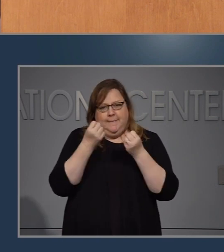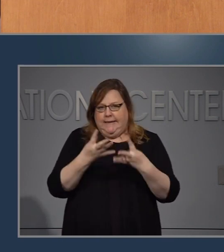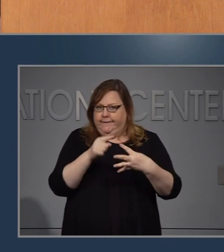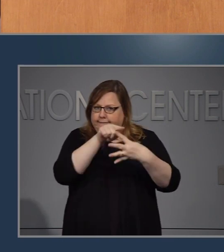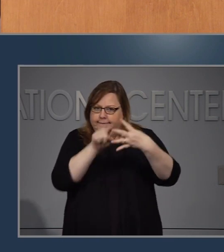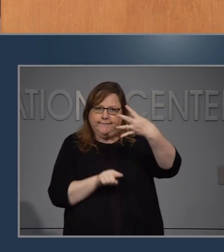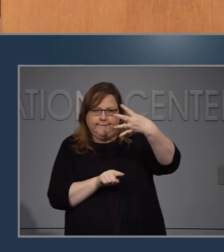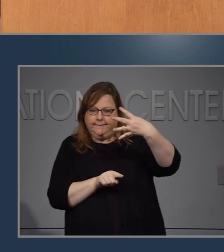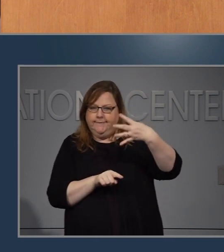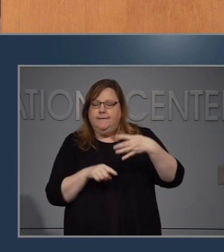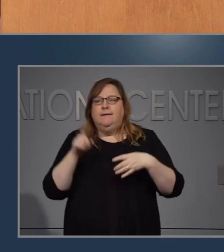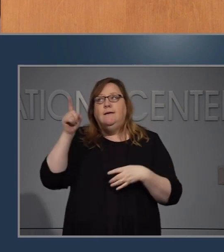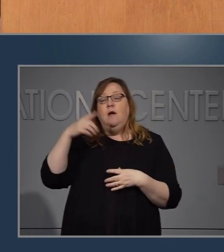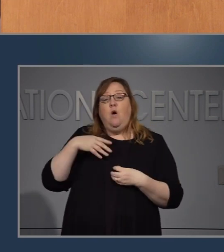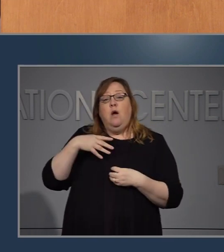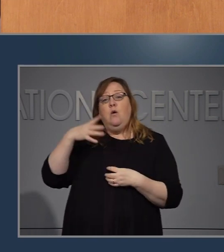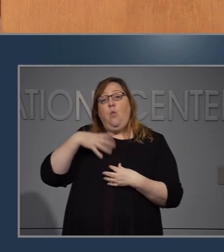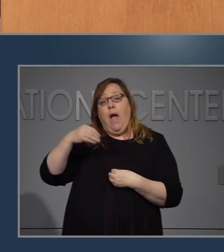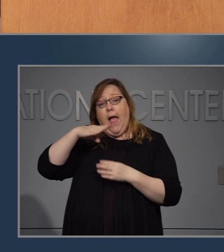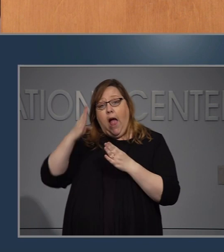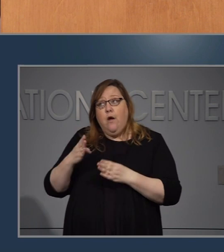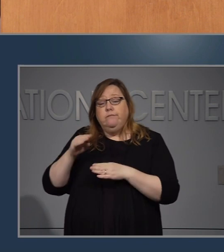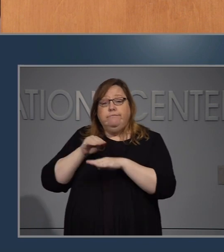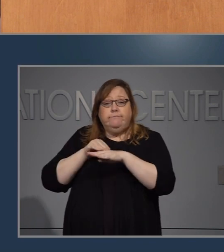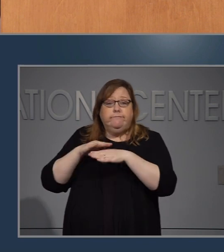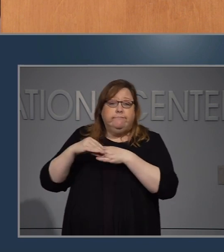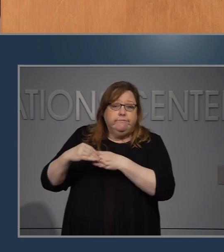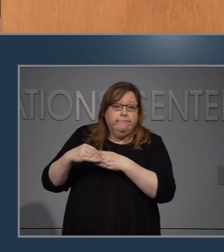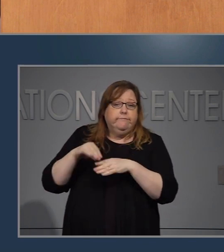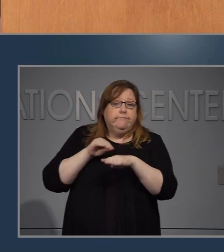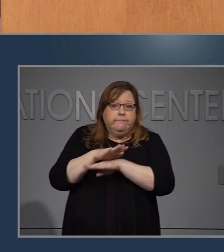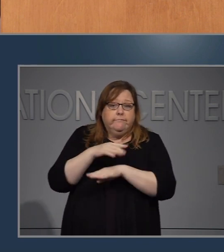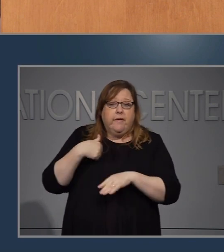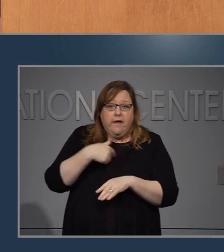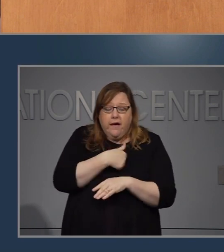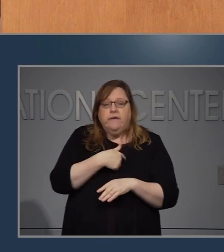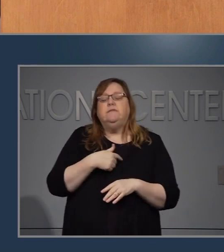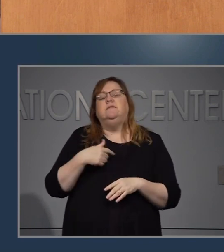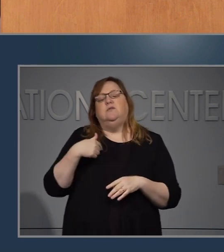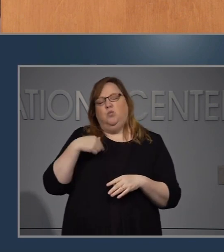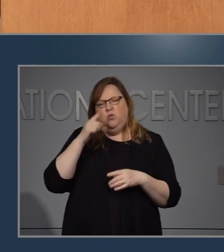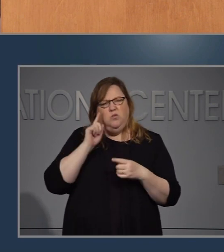Nuestras cuatro métricas que hemos explicado desde abril son casos irónico similares a covid